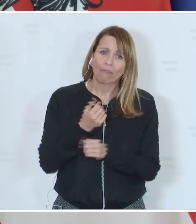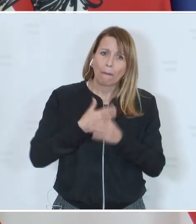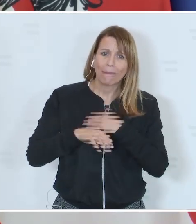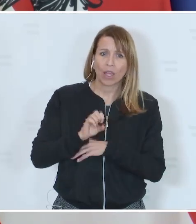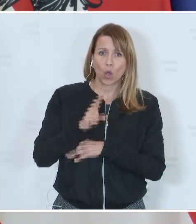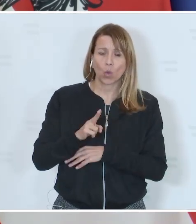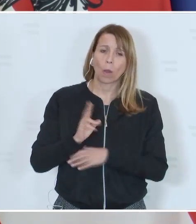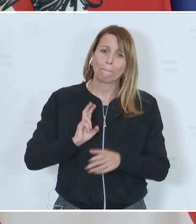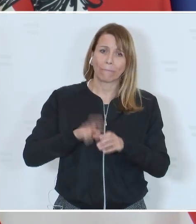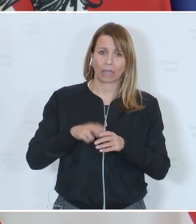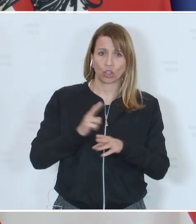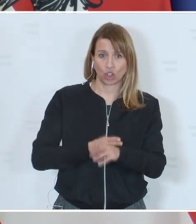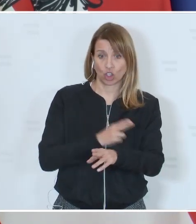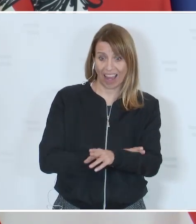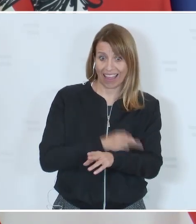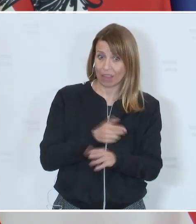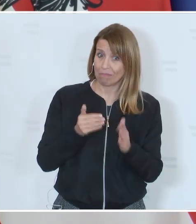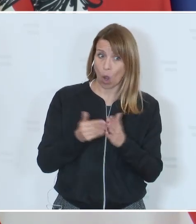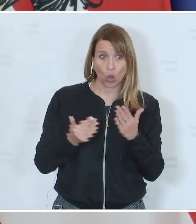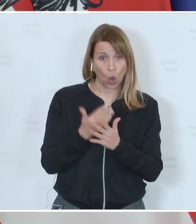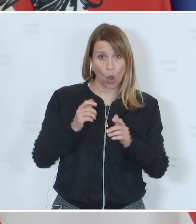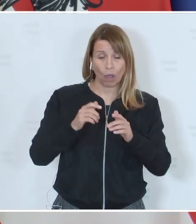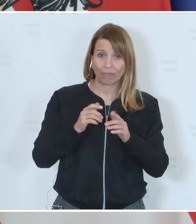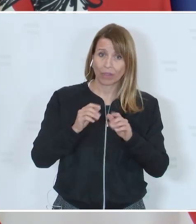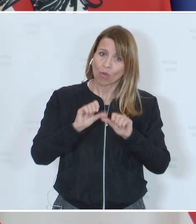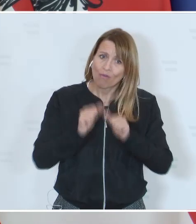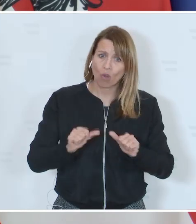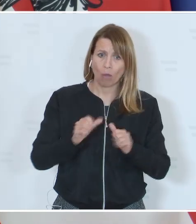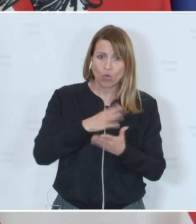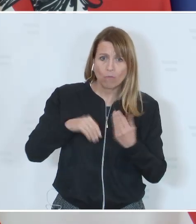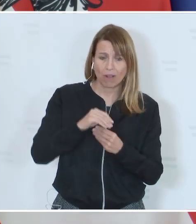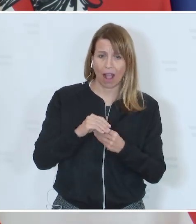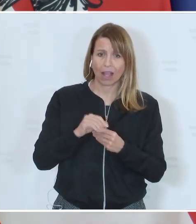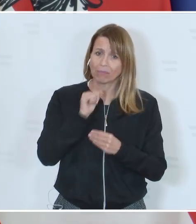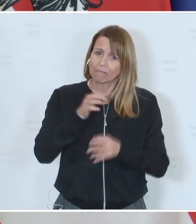Umgangs mit irregulärer Migration zu überzeugen, denn unser gemeinsames Ziel muss es sein,